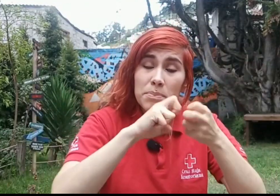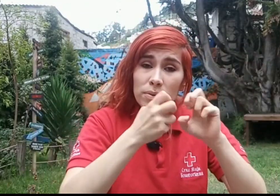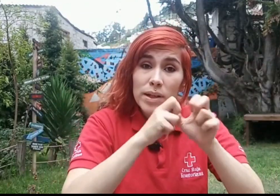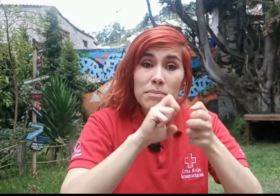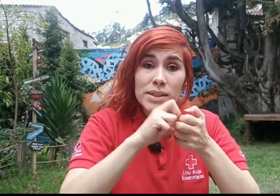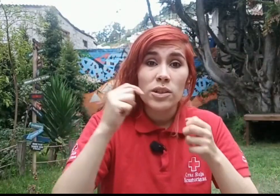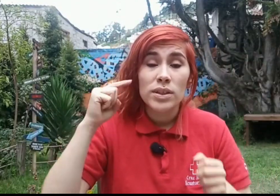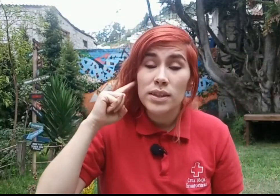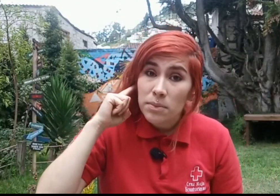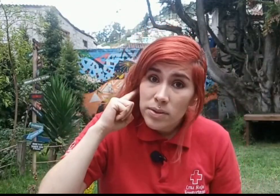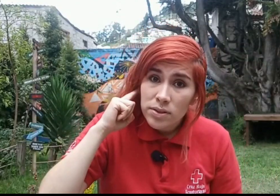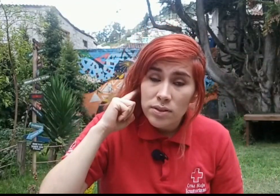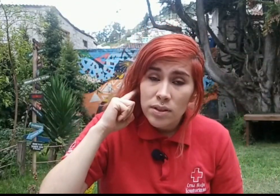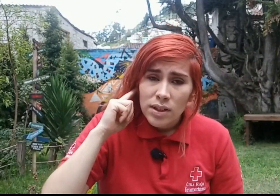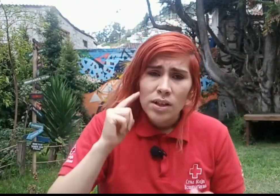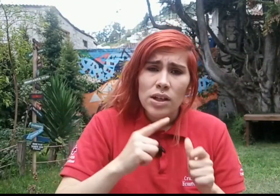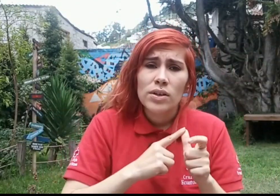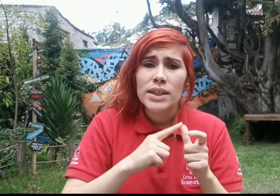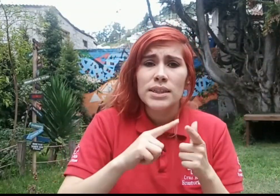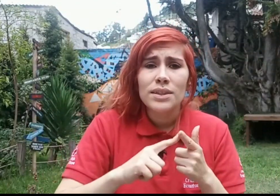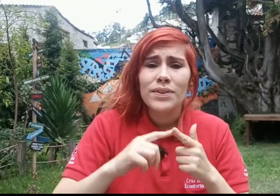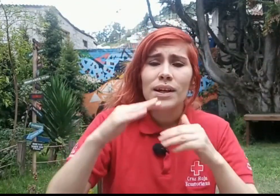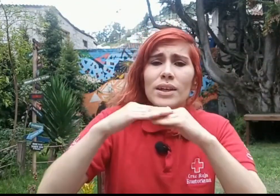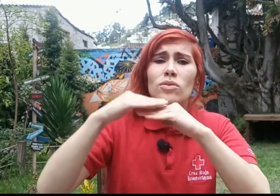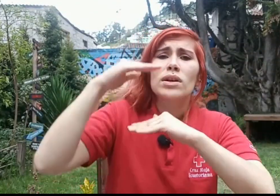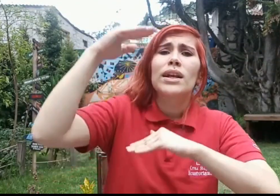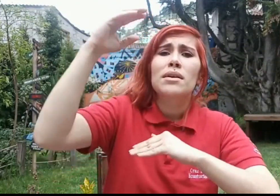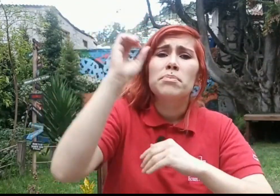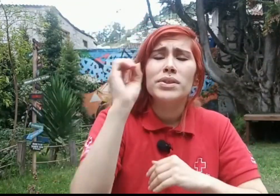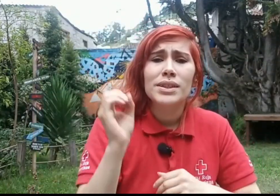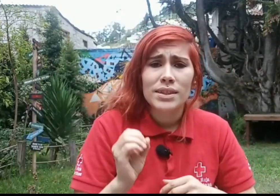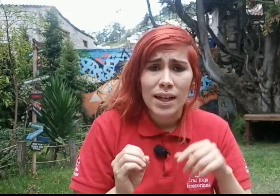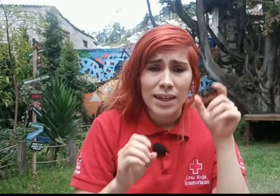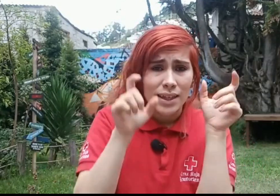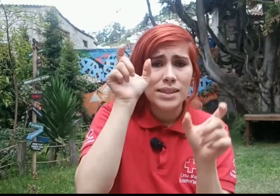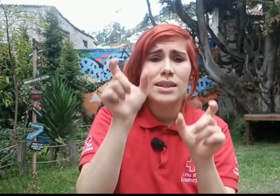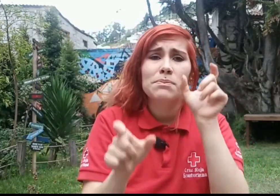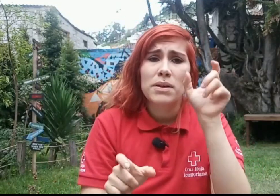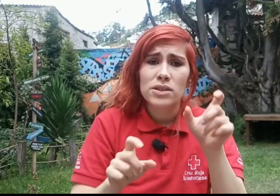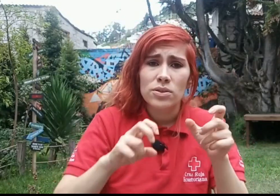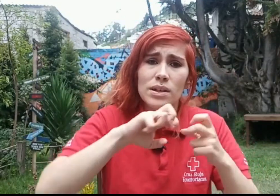problemas auditivos lo que significa que un gran porcentaje de estas personas